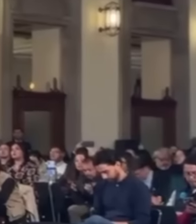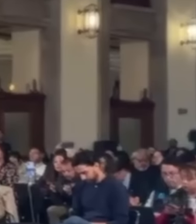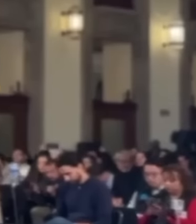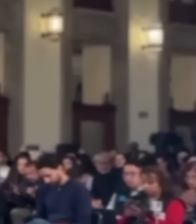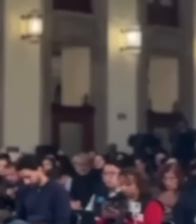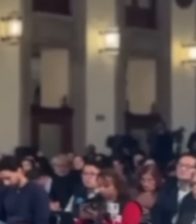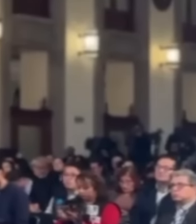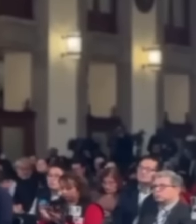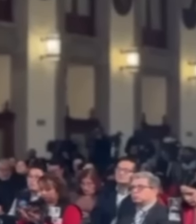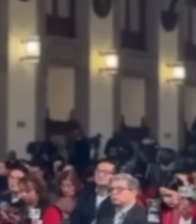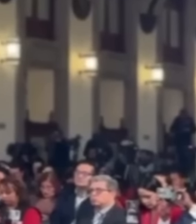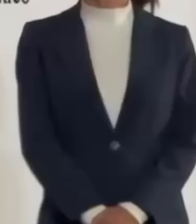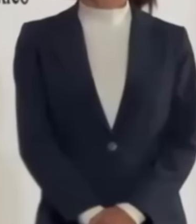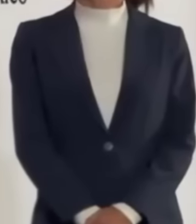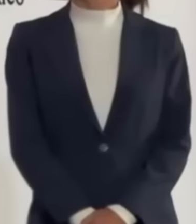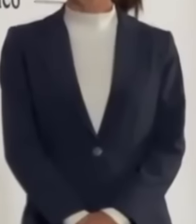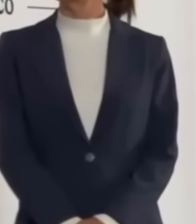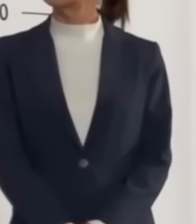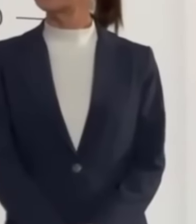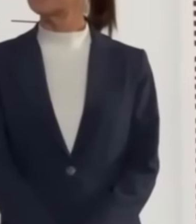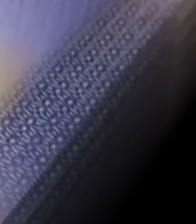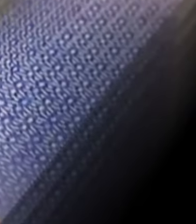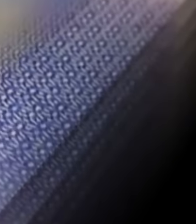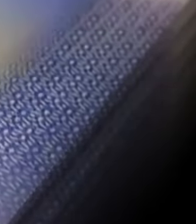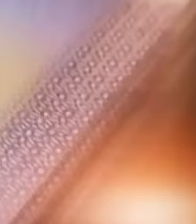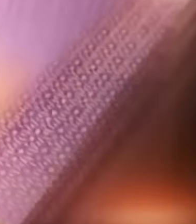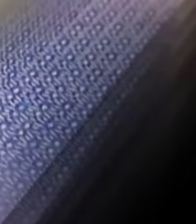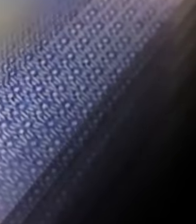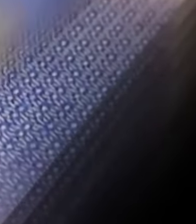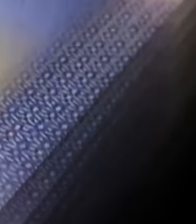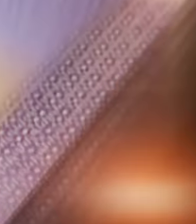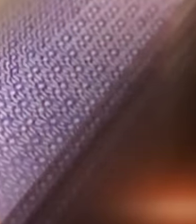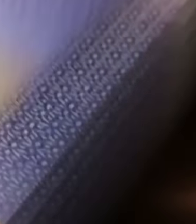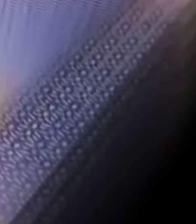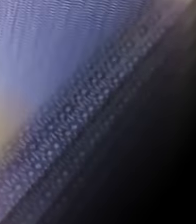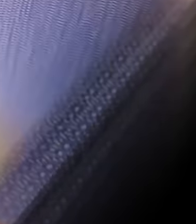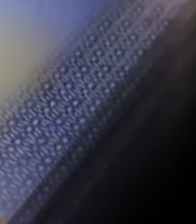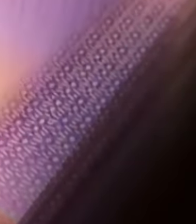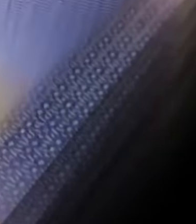de acuerdo en que se elimine por completo el dinero público de publicidad para las televisoras